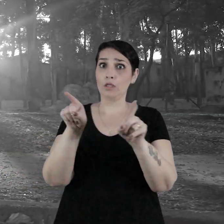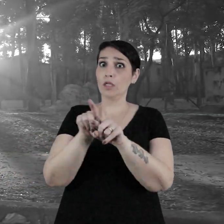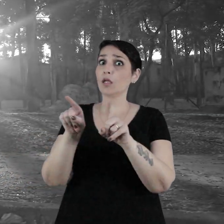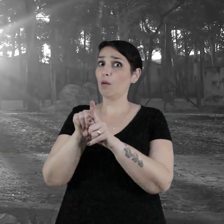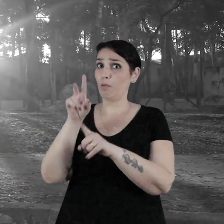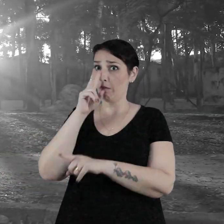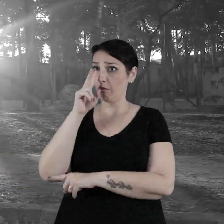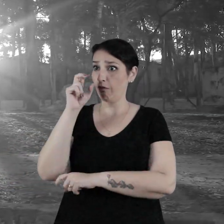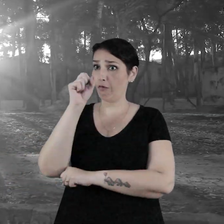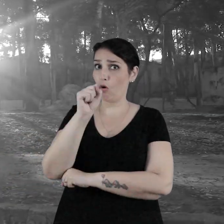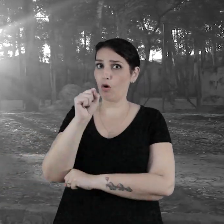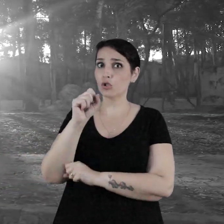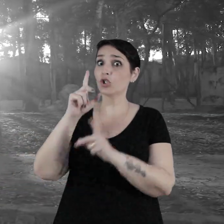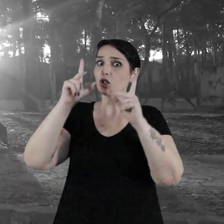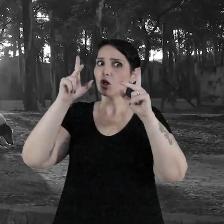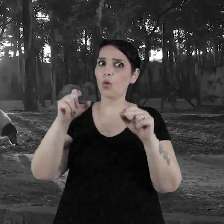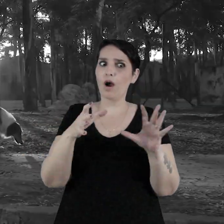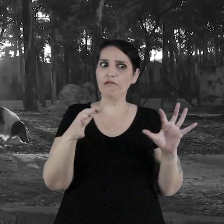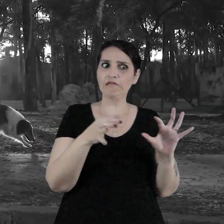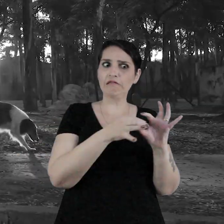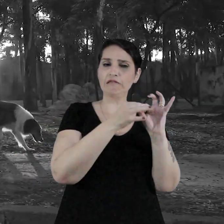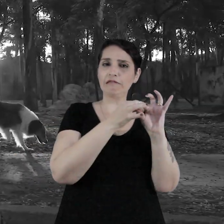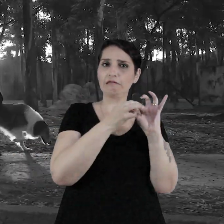quanto seu elo mais forte.